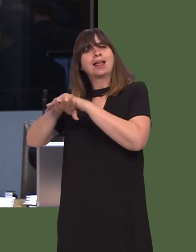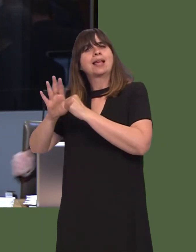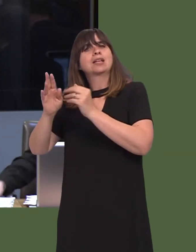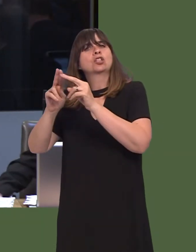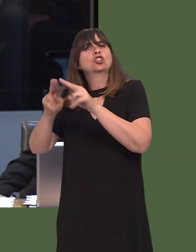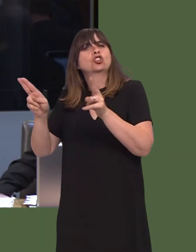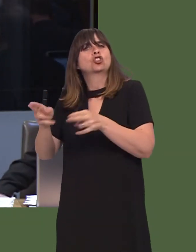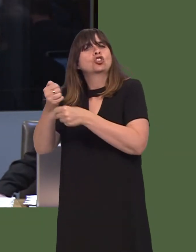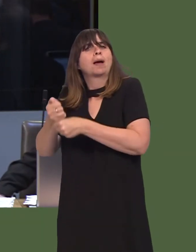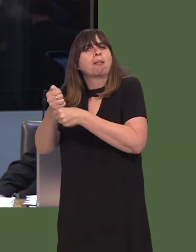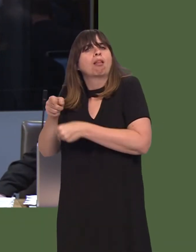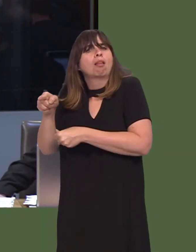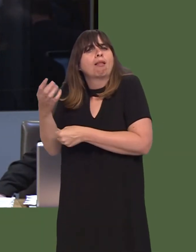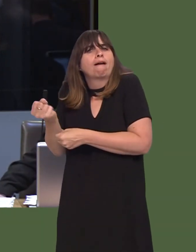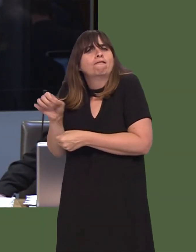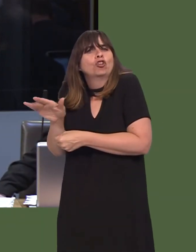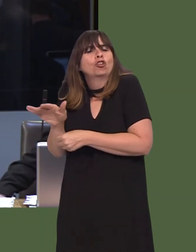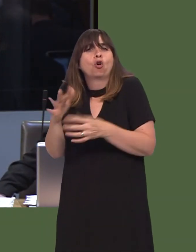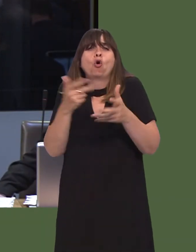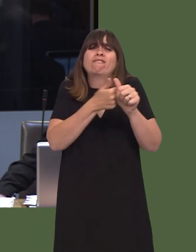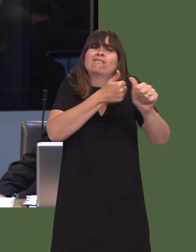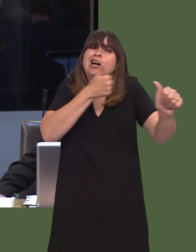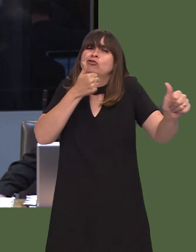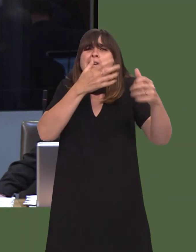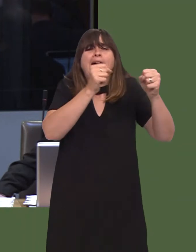rhyfeloedd. Mae angen gwarchod y rheini hefyd, ac a gaf i wneud apÍl ar Lywodraeth Cymru